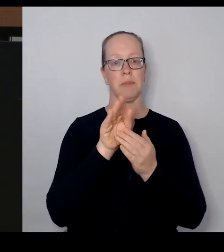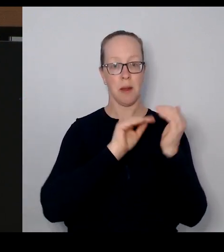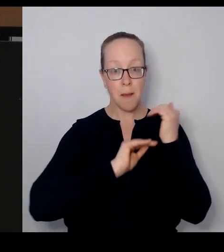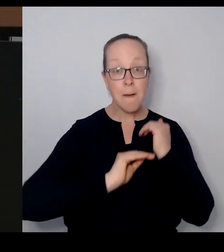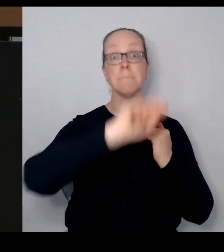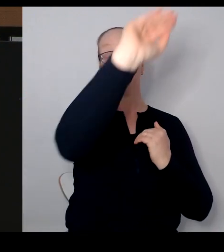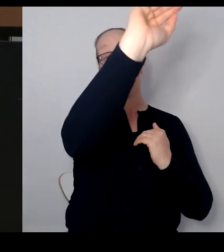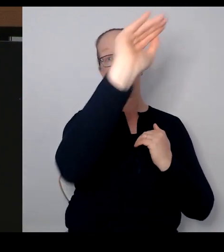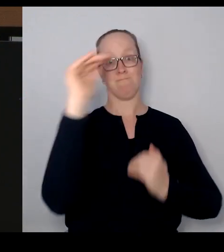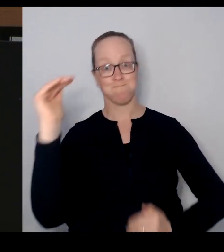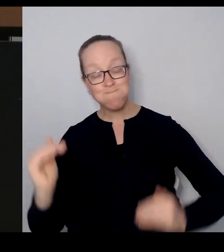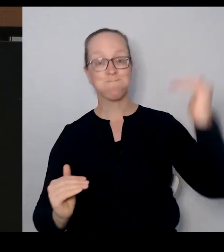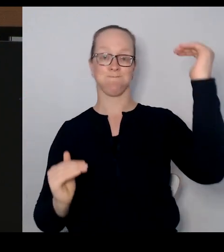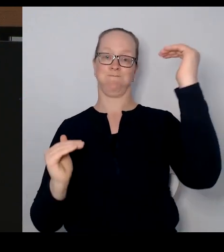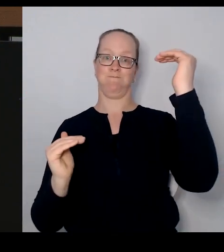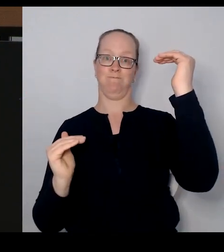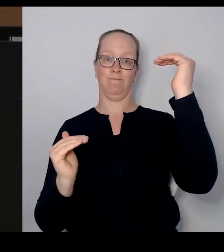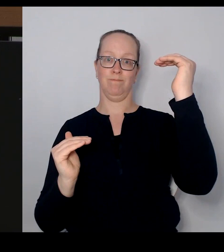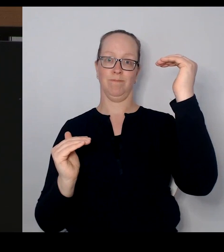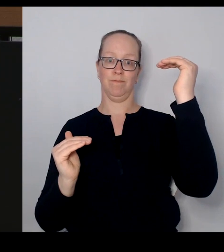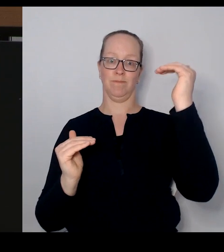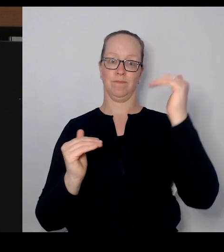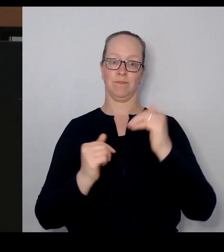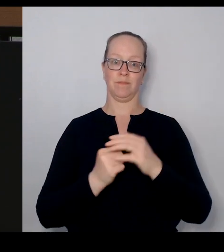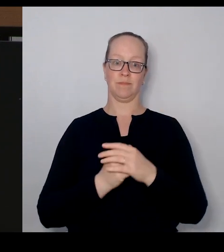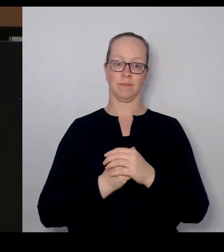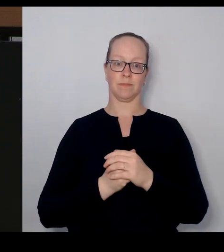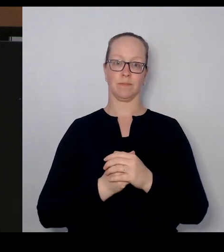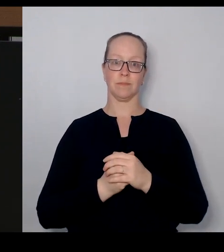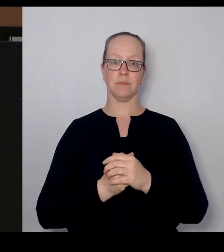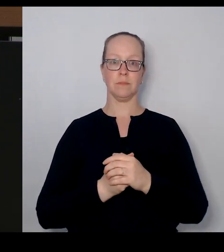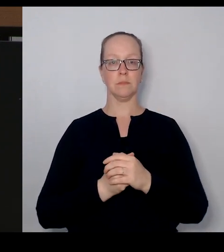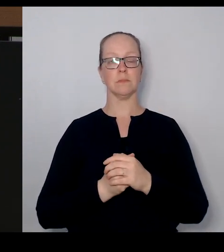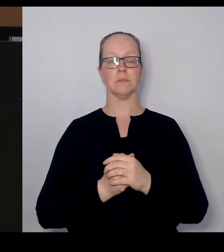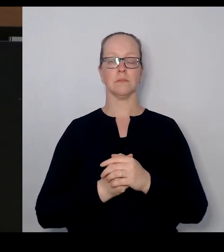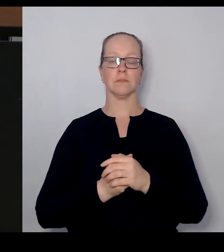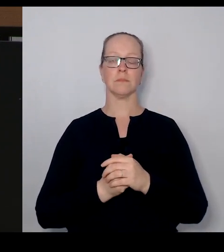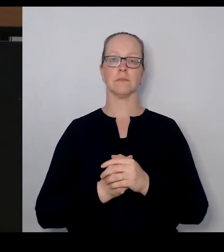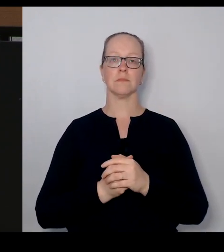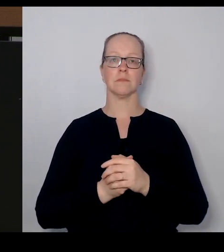Diese Entwicklung wurde überlagert durch sehr hohe Notlagenkredite, die